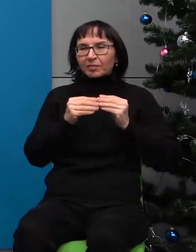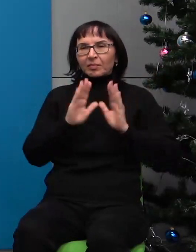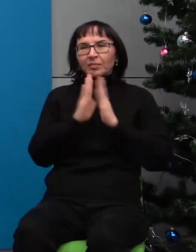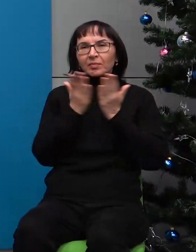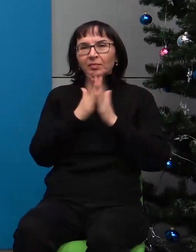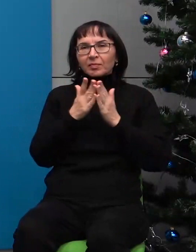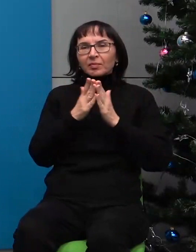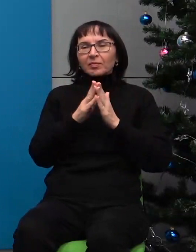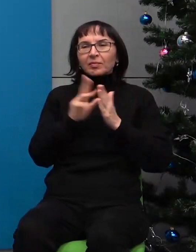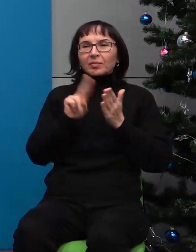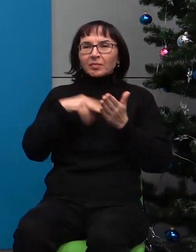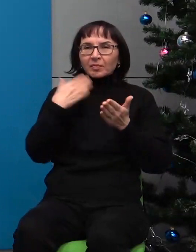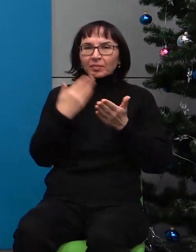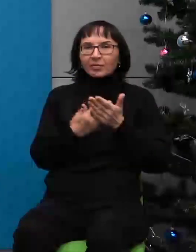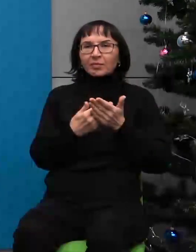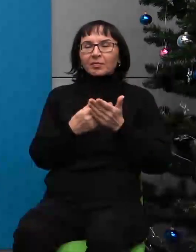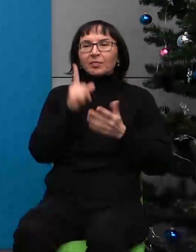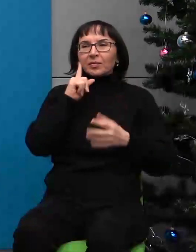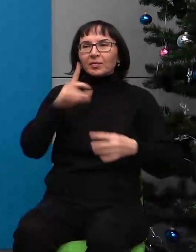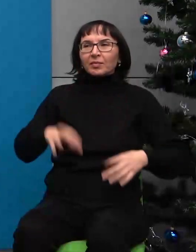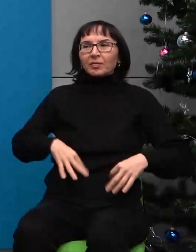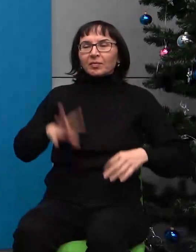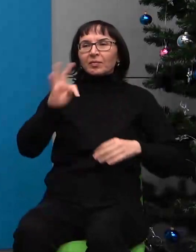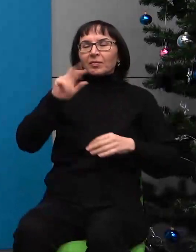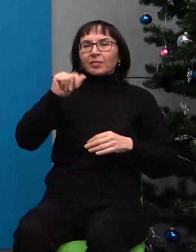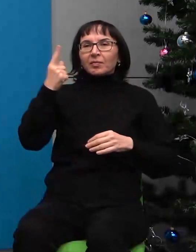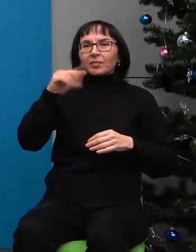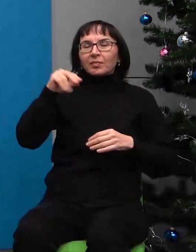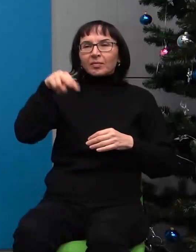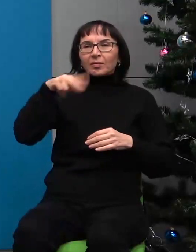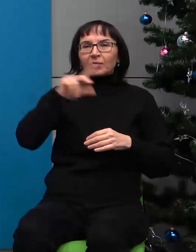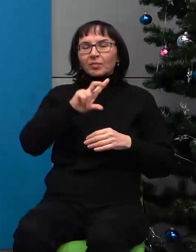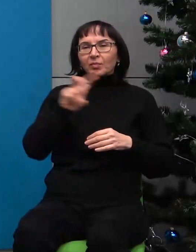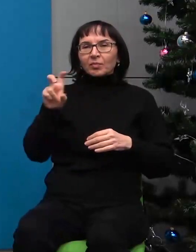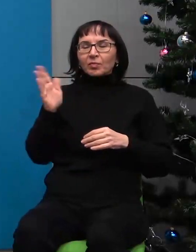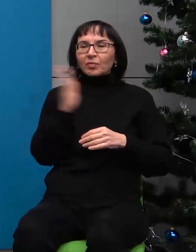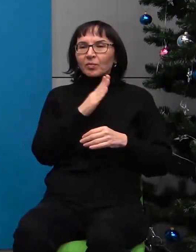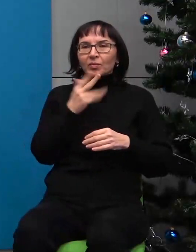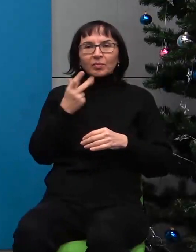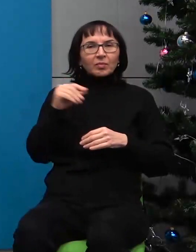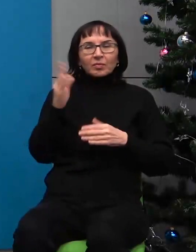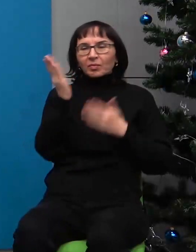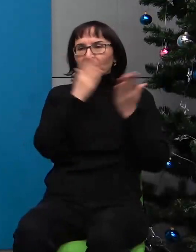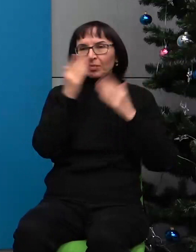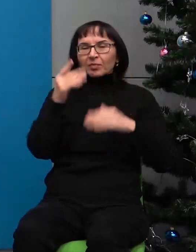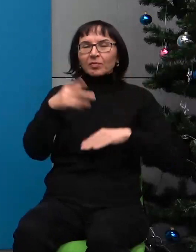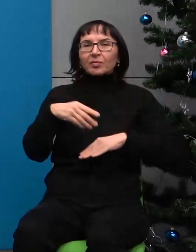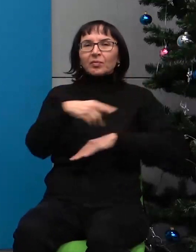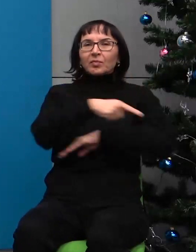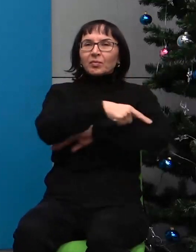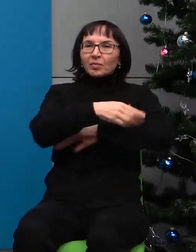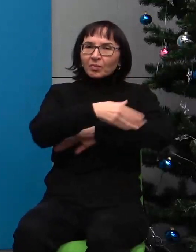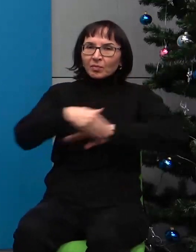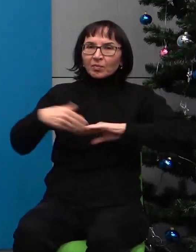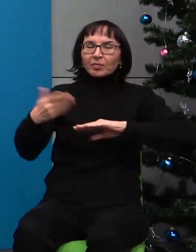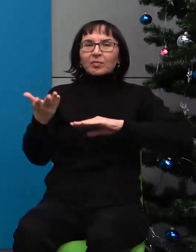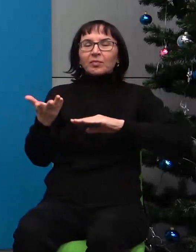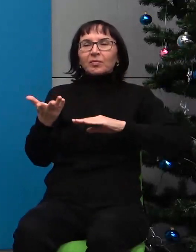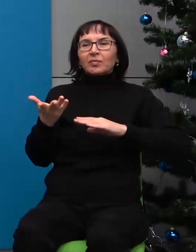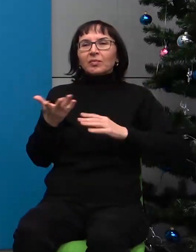Nad Niemnem nie czytałem. Granicy nie czytałem. Orzeszkowej nie czytałem, bo ja jestem polonistą. Ale wykłady robiłem.